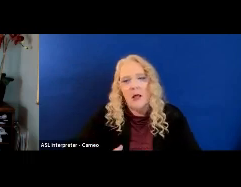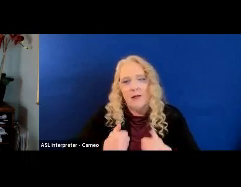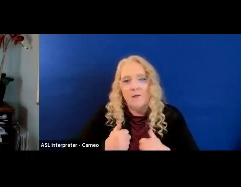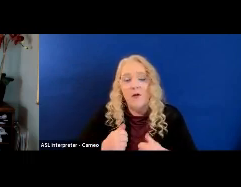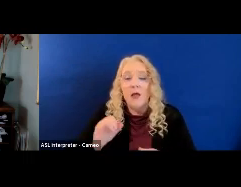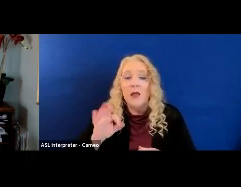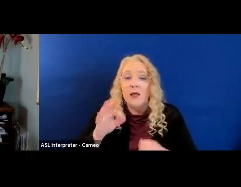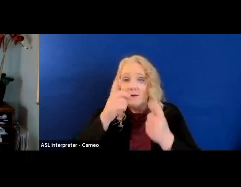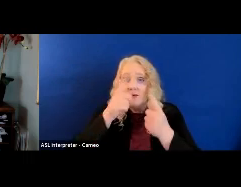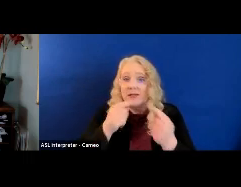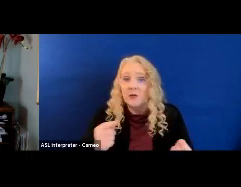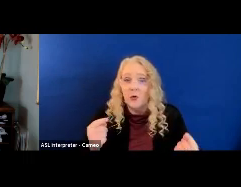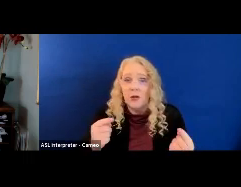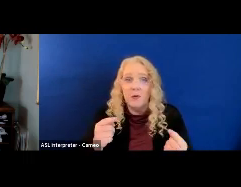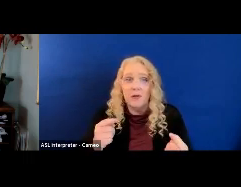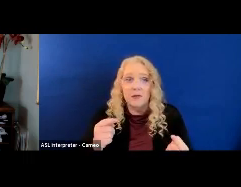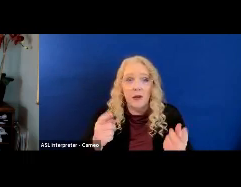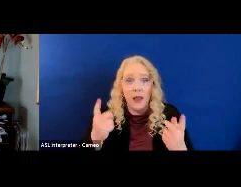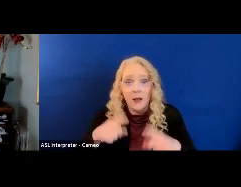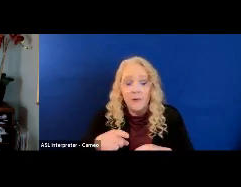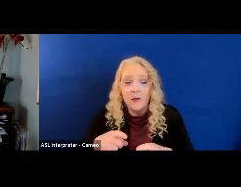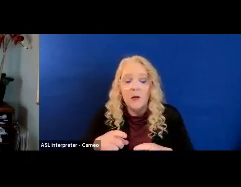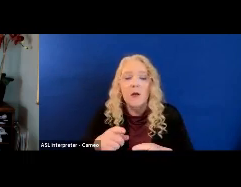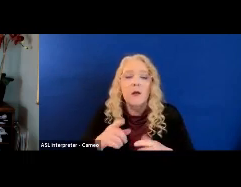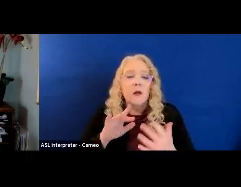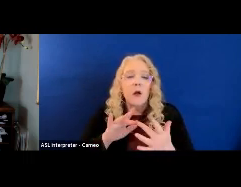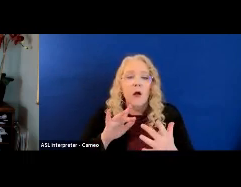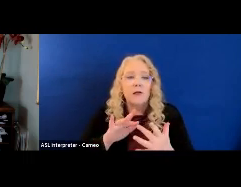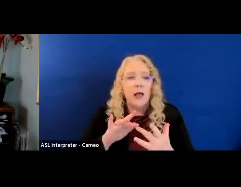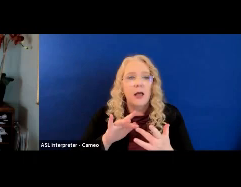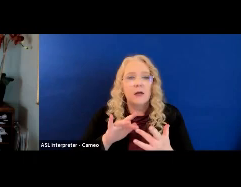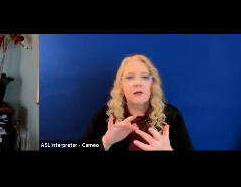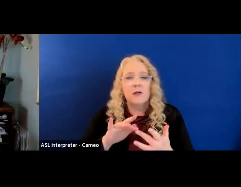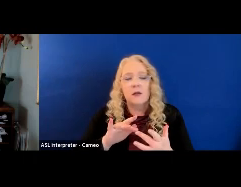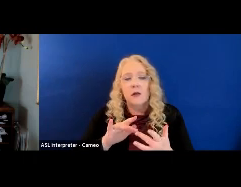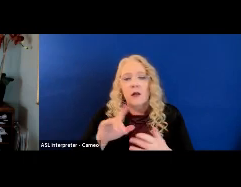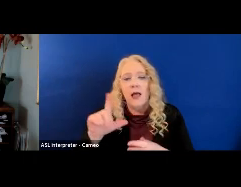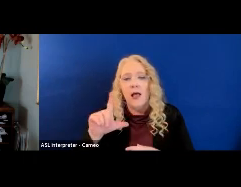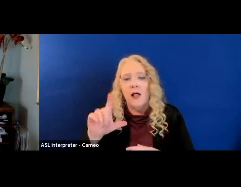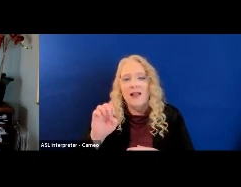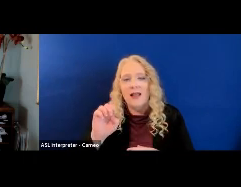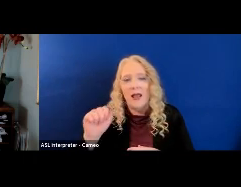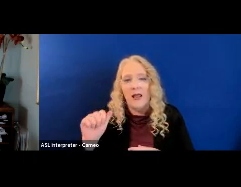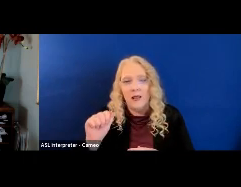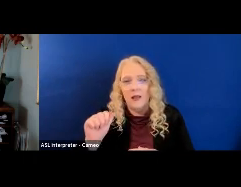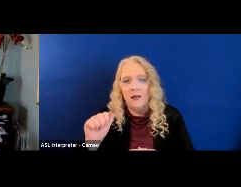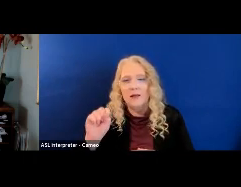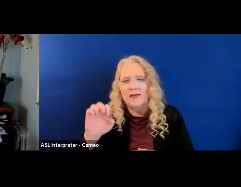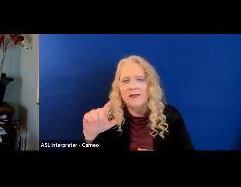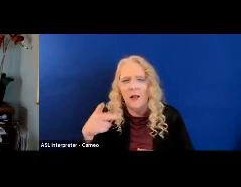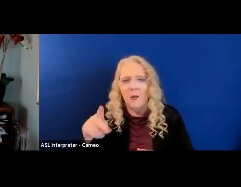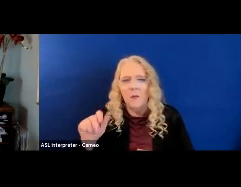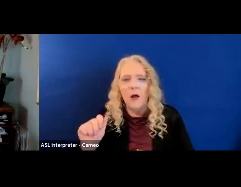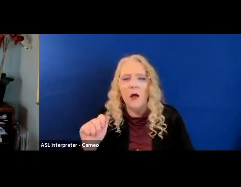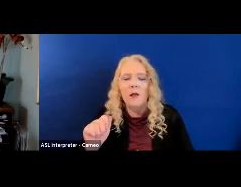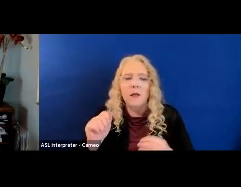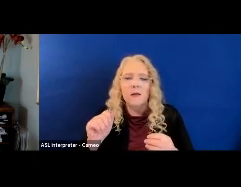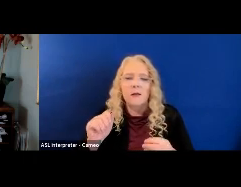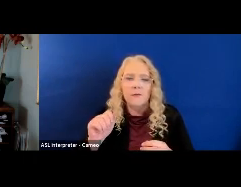sobre las opciones comunicándose con la agencia de educación local SELPA, el departamento de educación de california